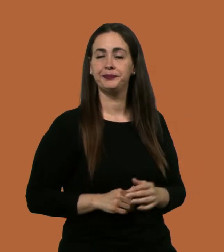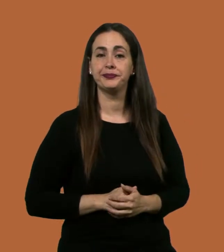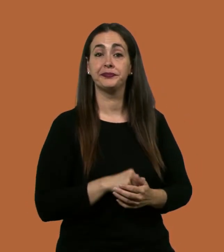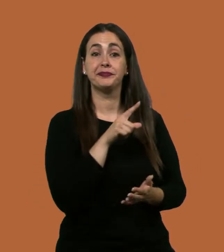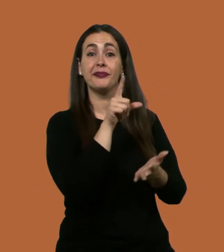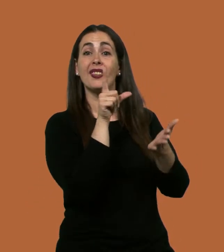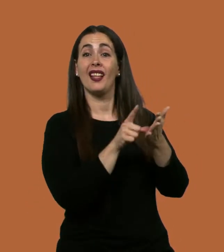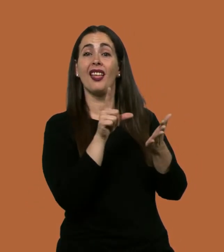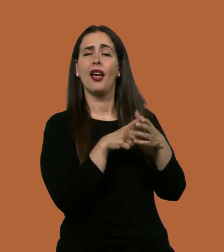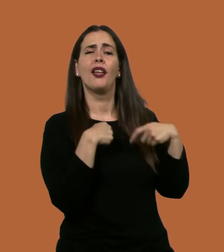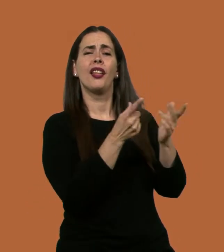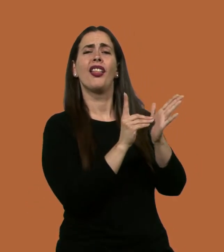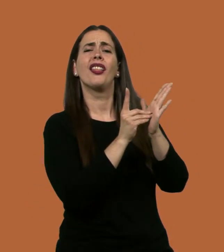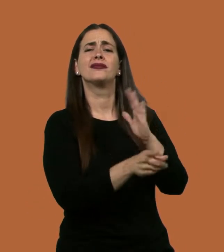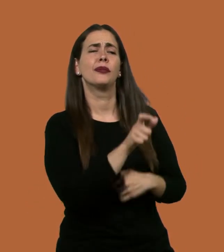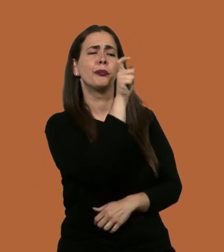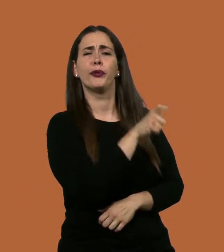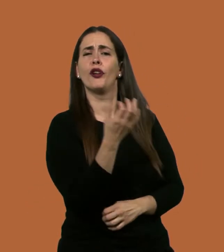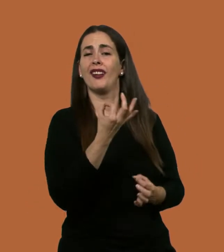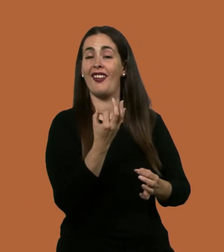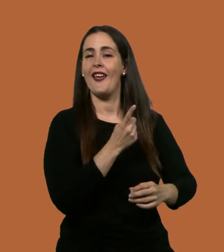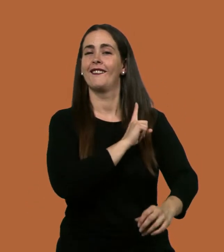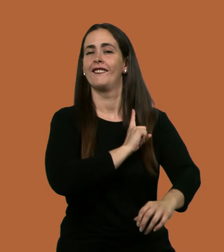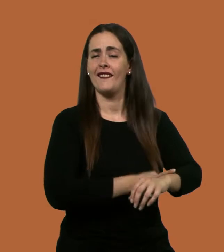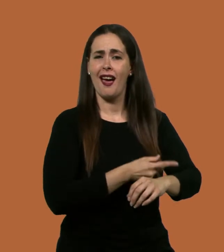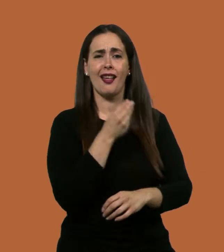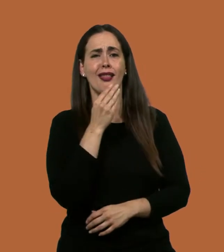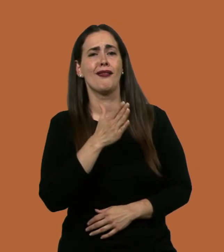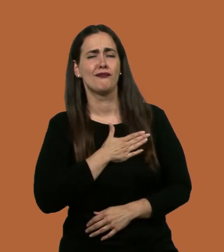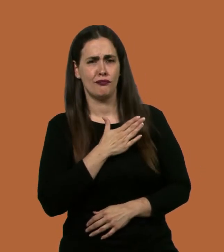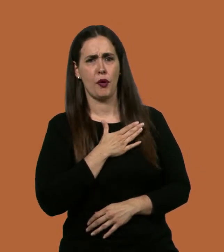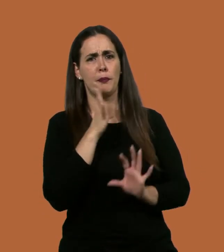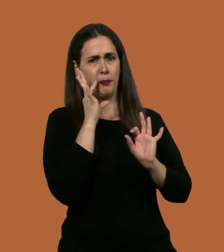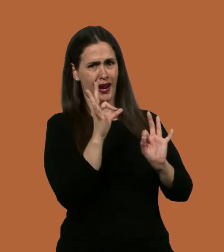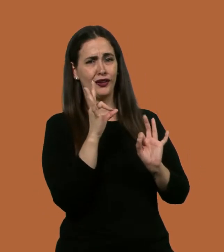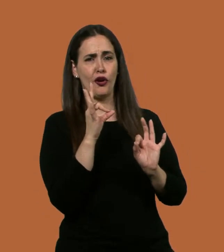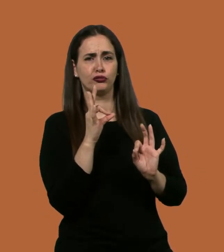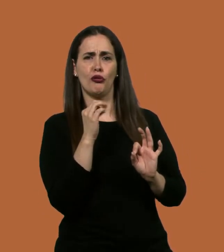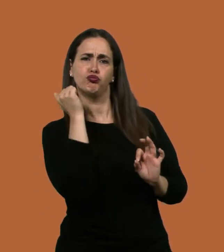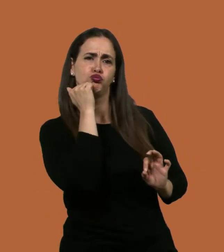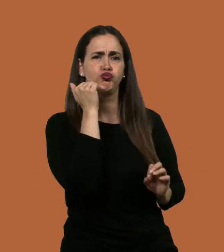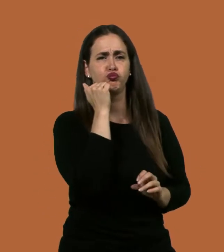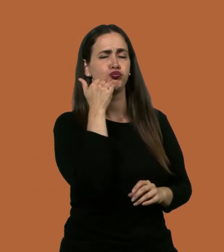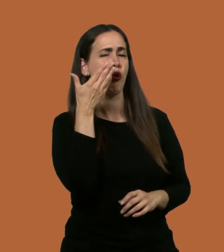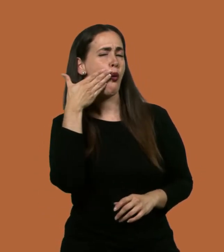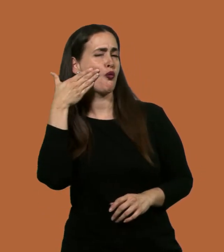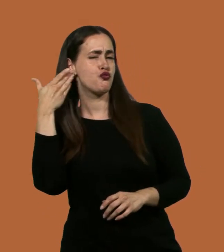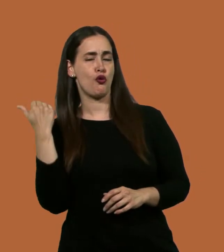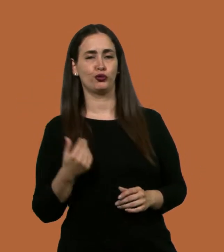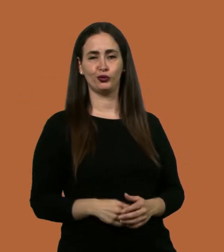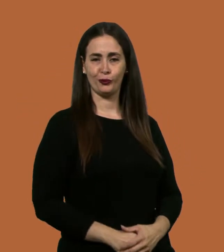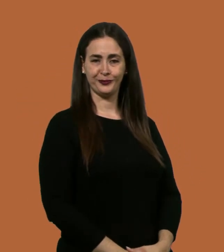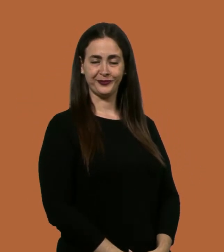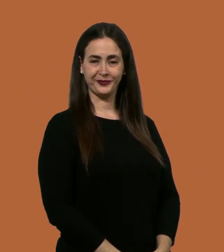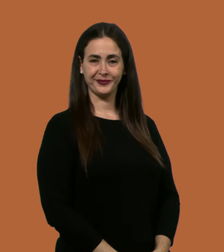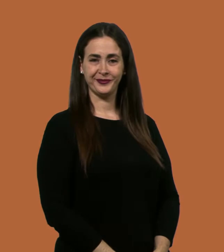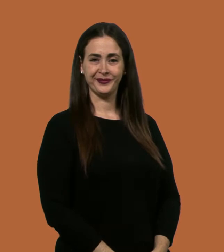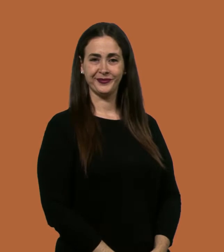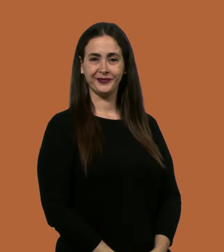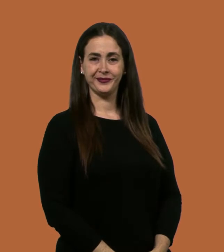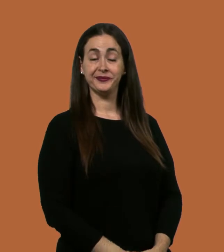Aquestes llegendes retraten un personatge coratjós, benvolent, temerari, agosarat i orgullós.”